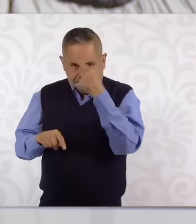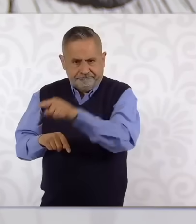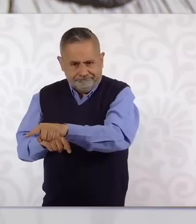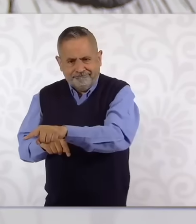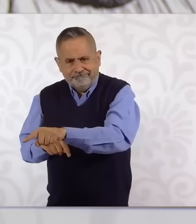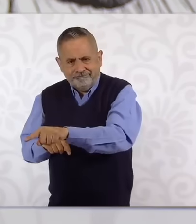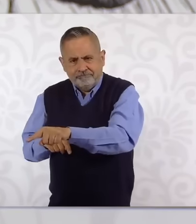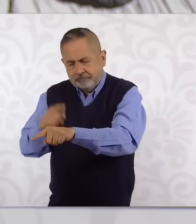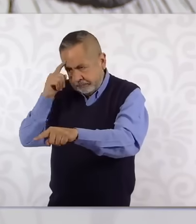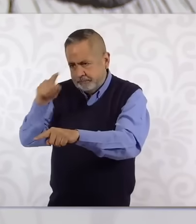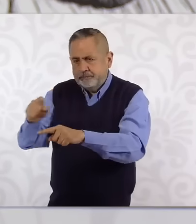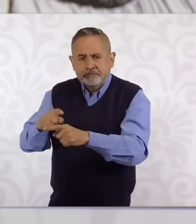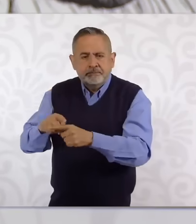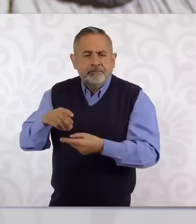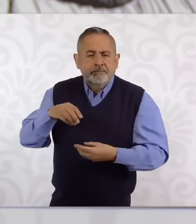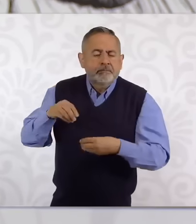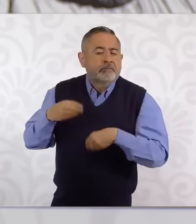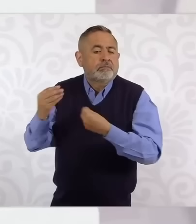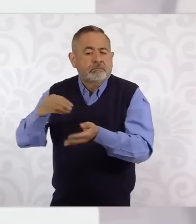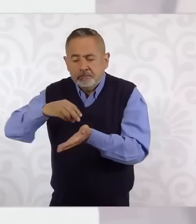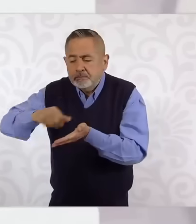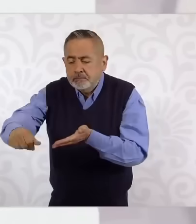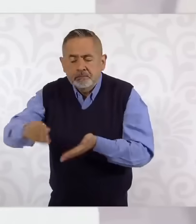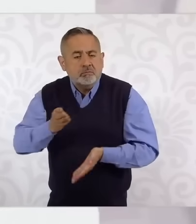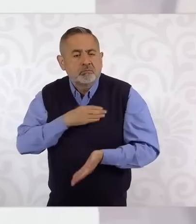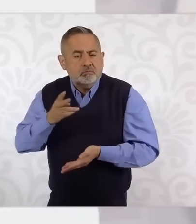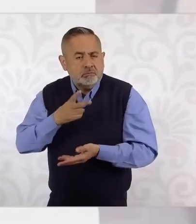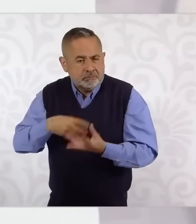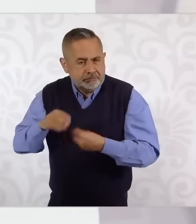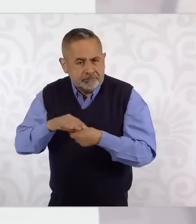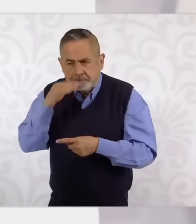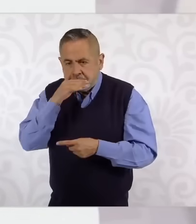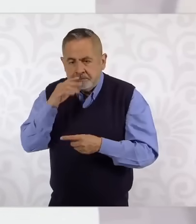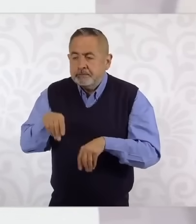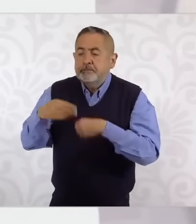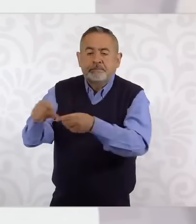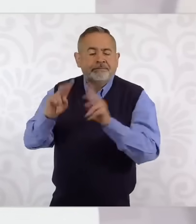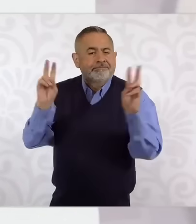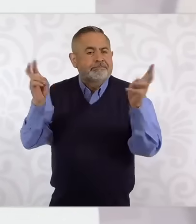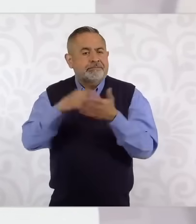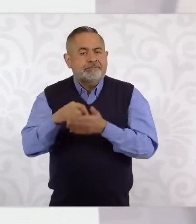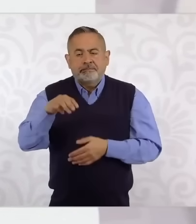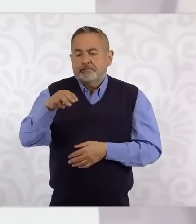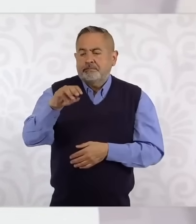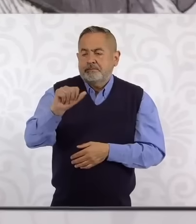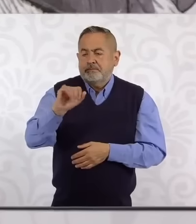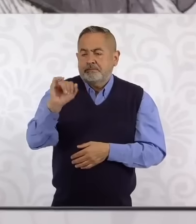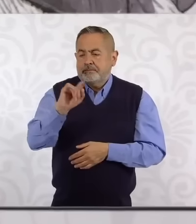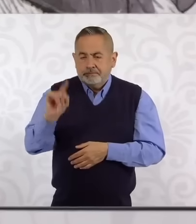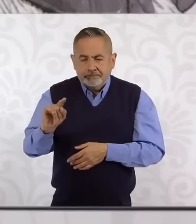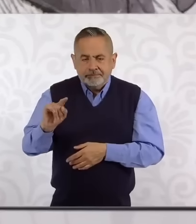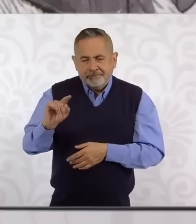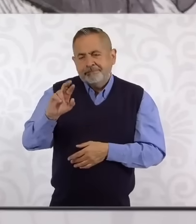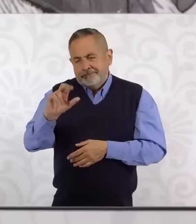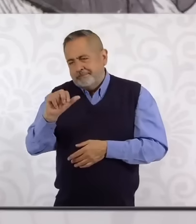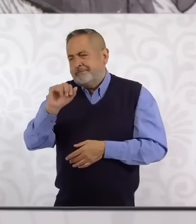para el bienestar y fertilizantes gratuitos que se llama El maíz es la raíz. Ahí hay un programa muy